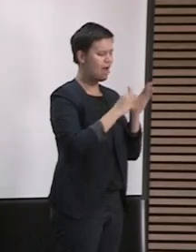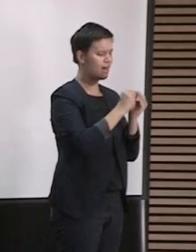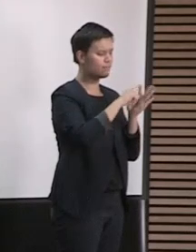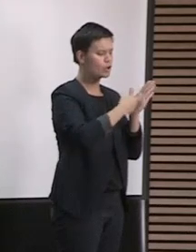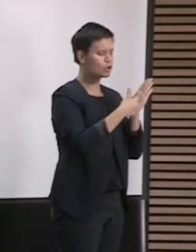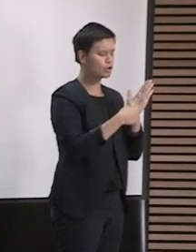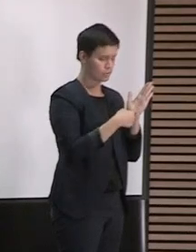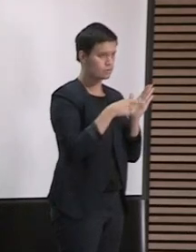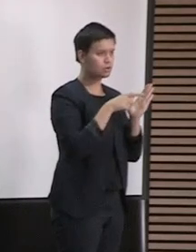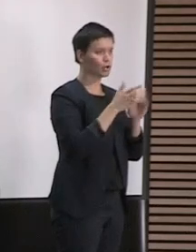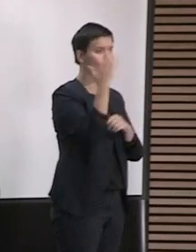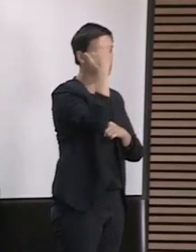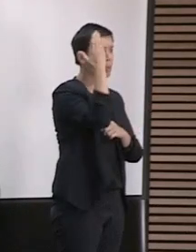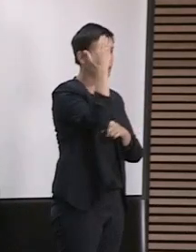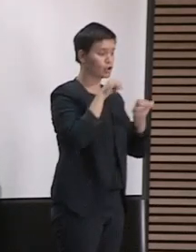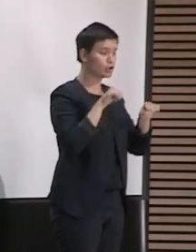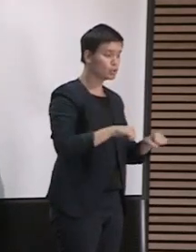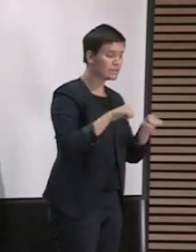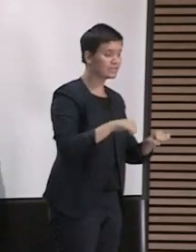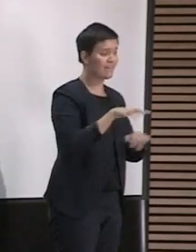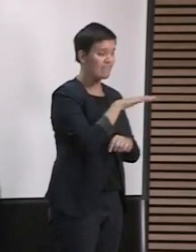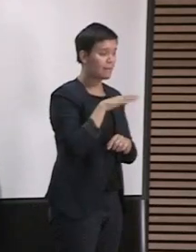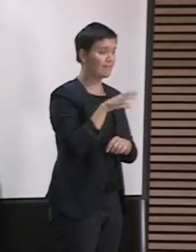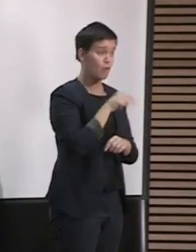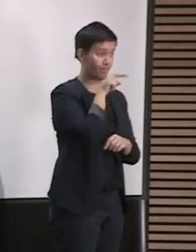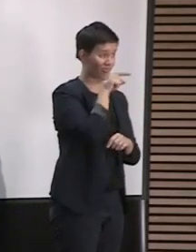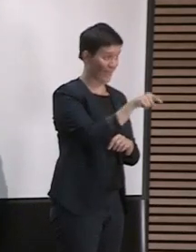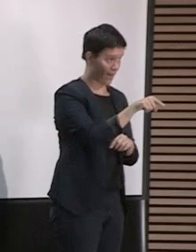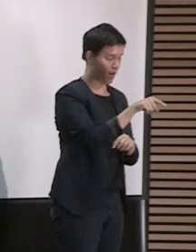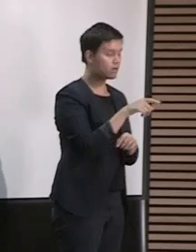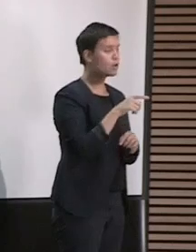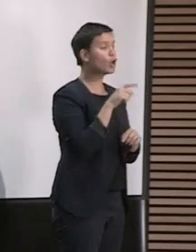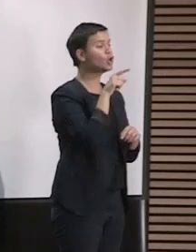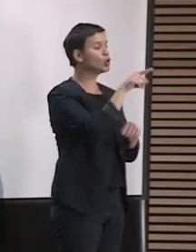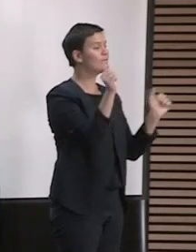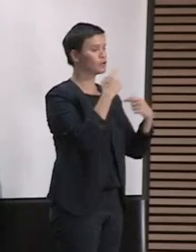moni ratou.